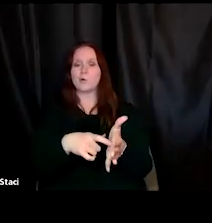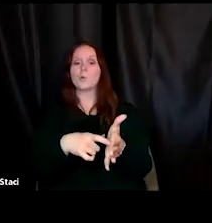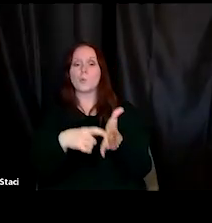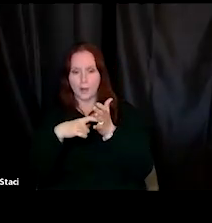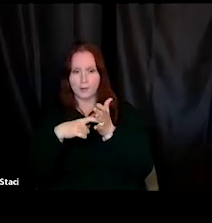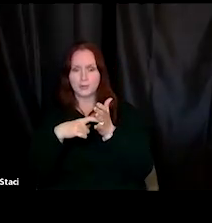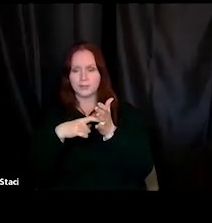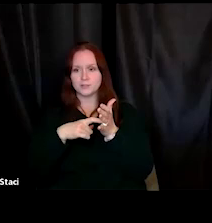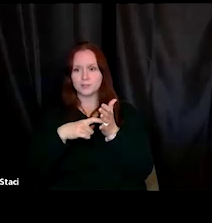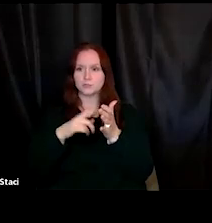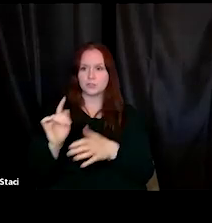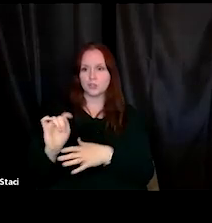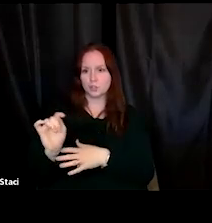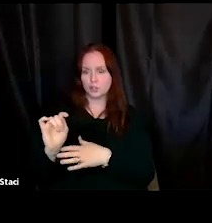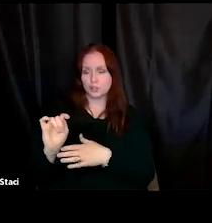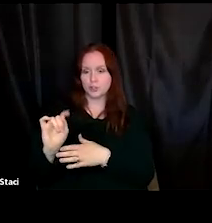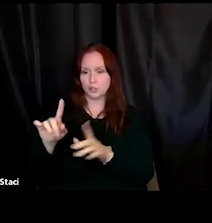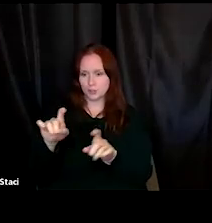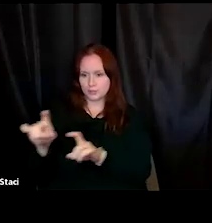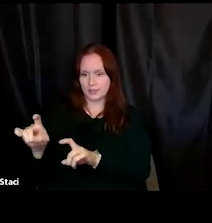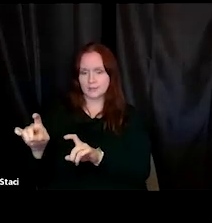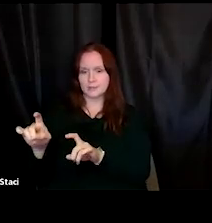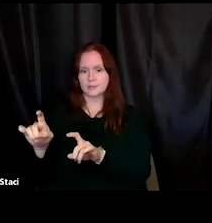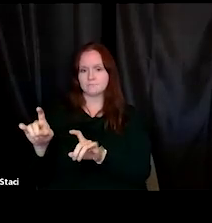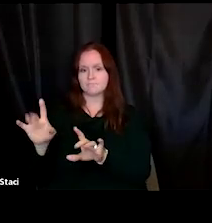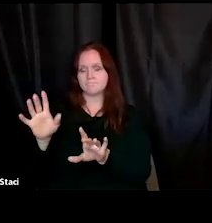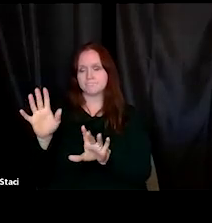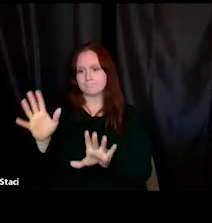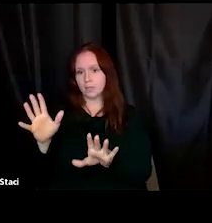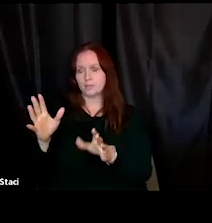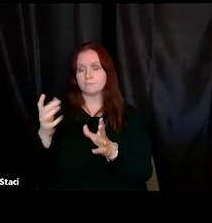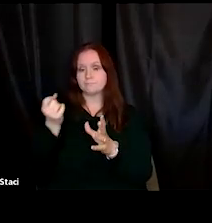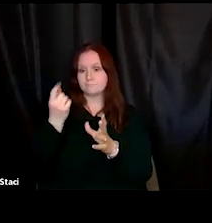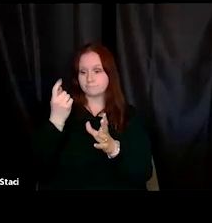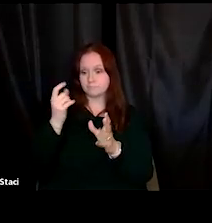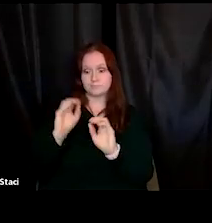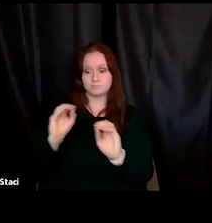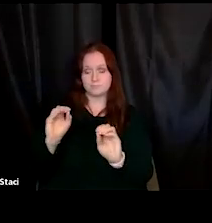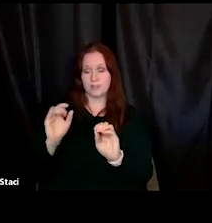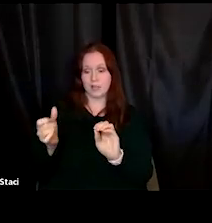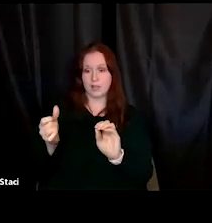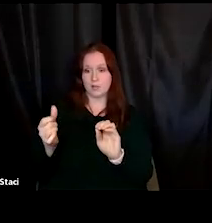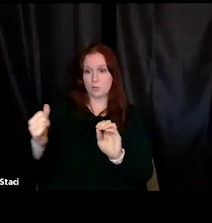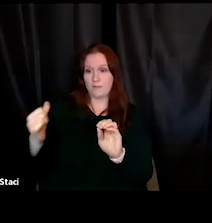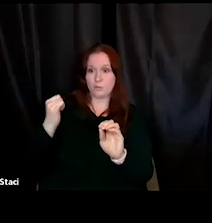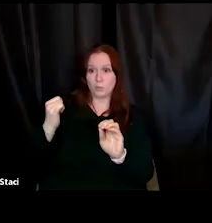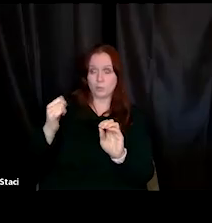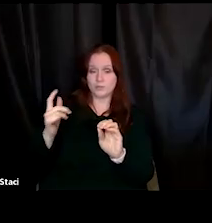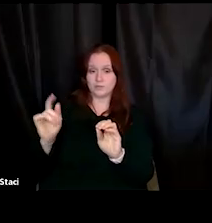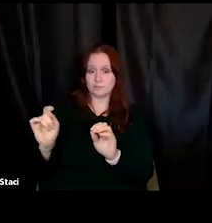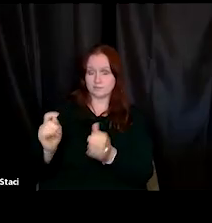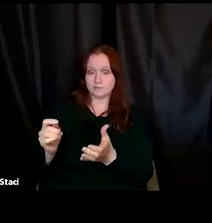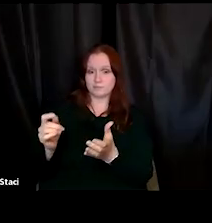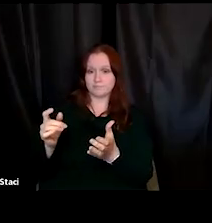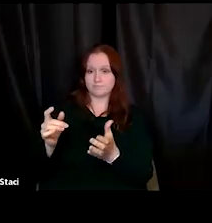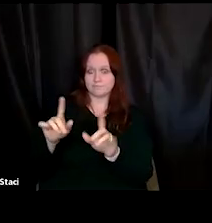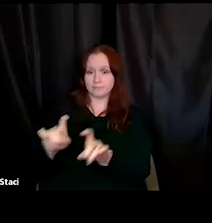Y de esa manera puedo comenzar automáticamente a revisar cualquier solicitud pendiente o reclamos anteriores en el registro del cliente.